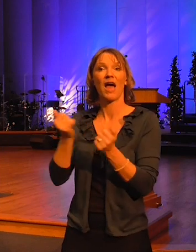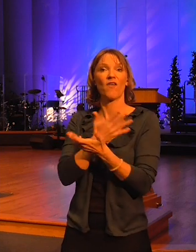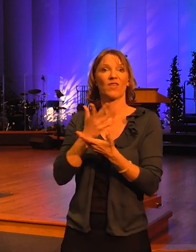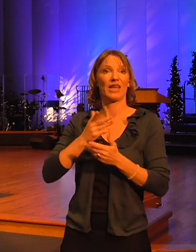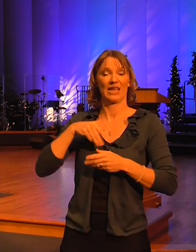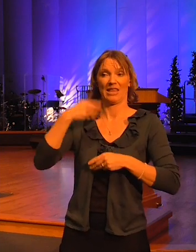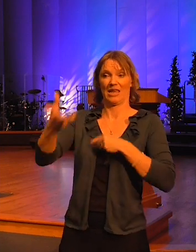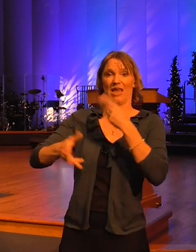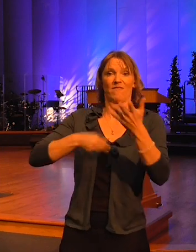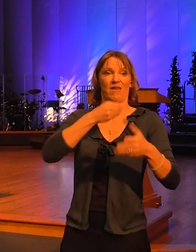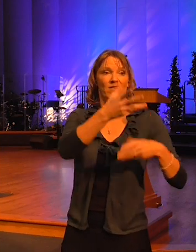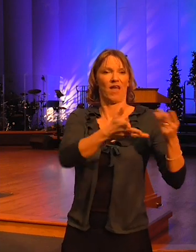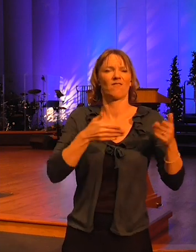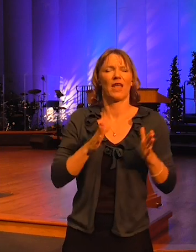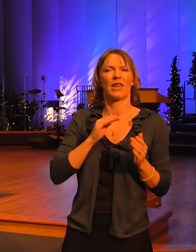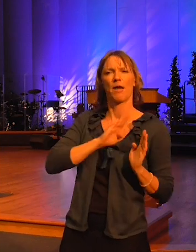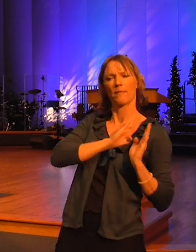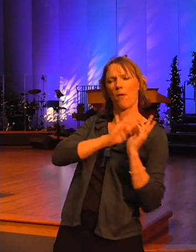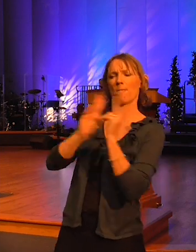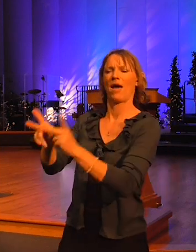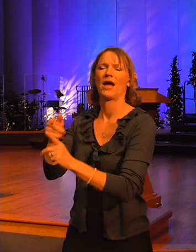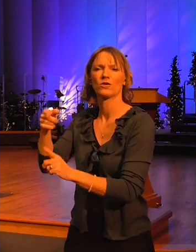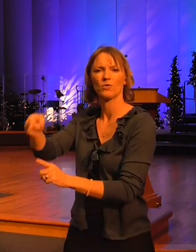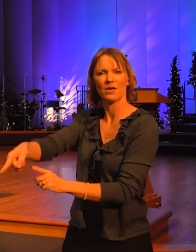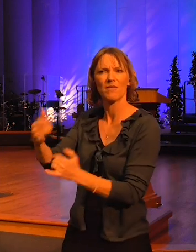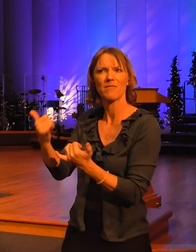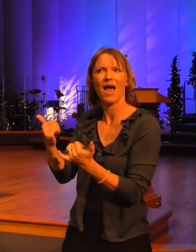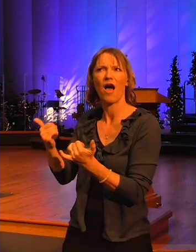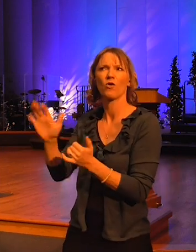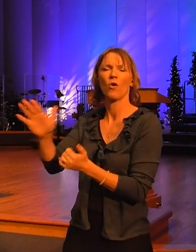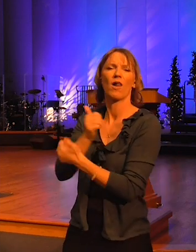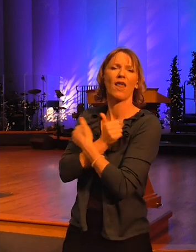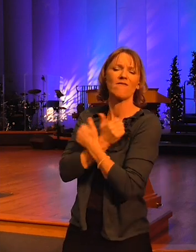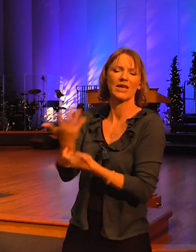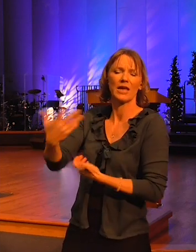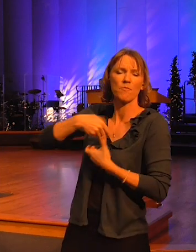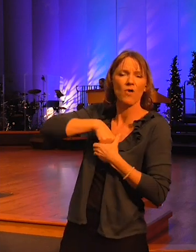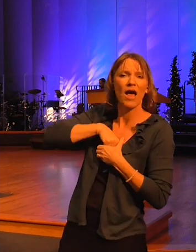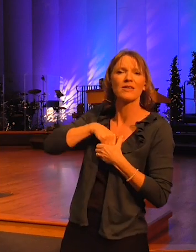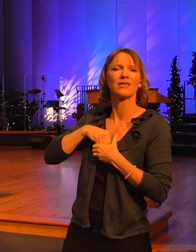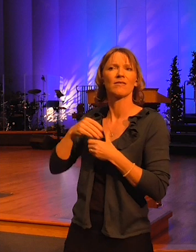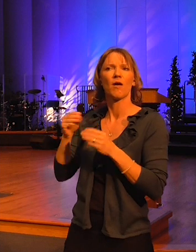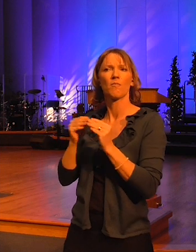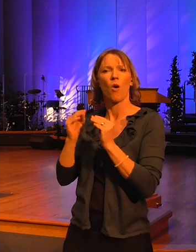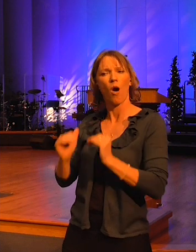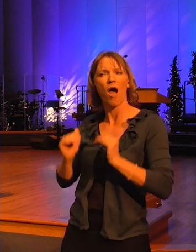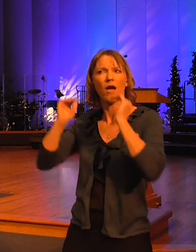abrazo amoroso A medida que lo mueves hacia formas de expresión cada vez mayores, dimensiones más elevadas de